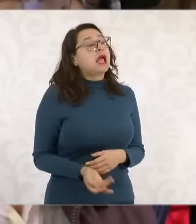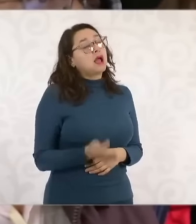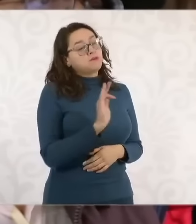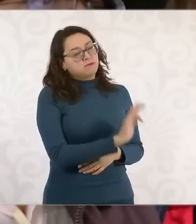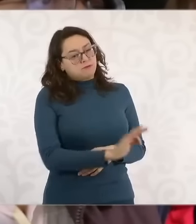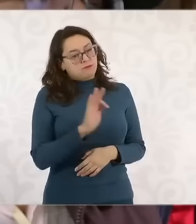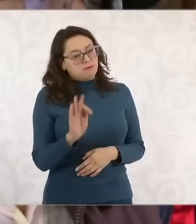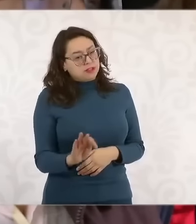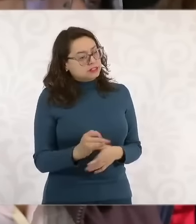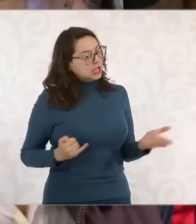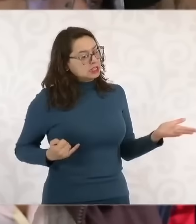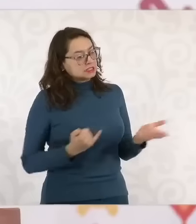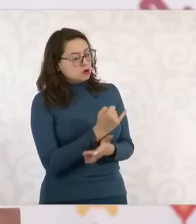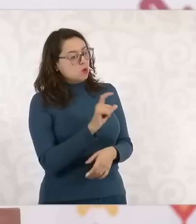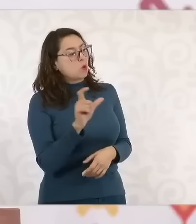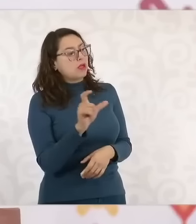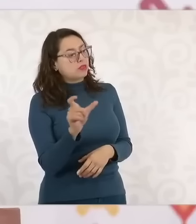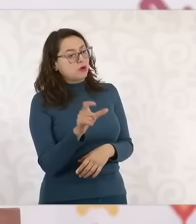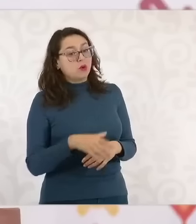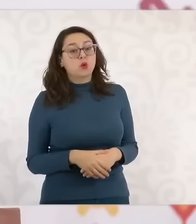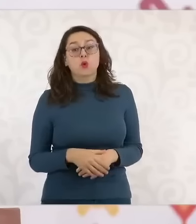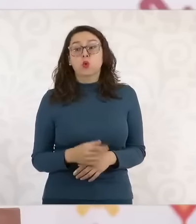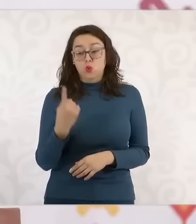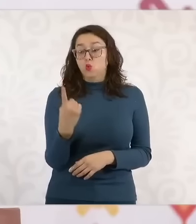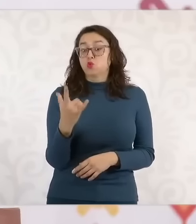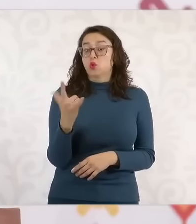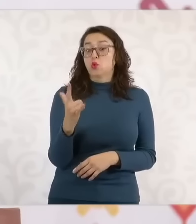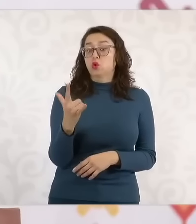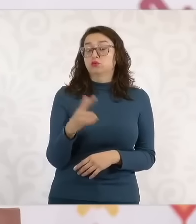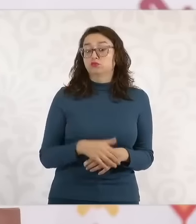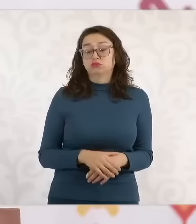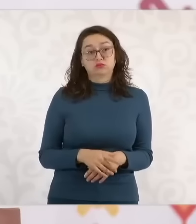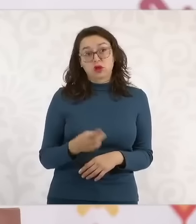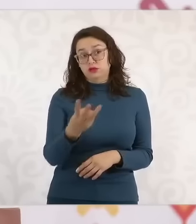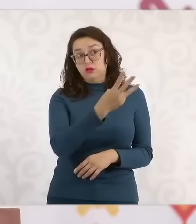lo último de la revisión? primero de julio es la que está establecida entre los tres países para